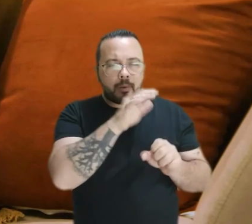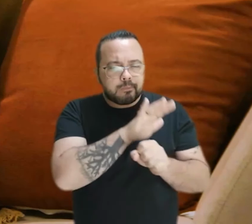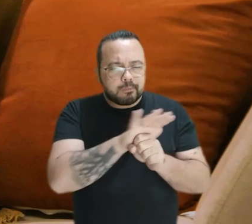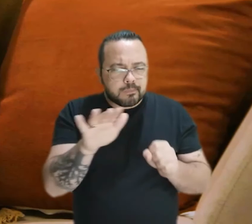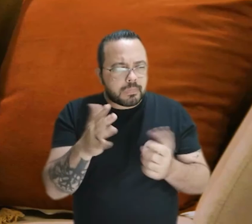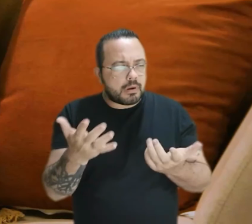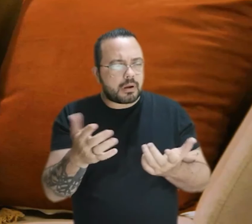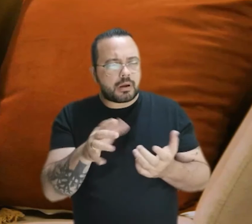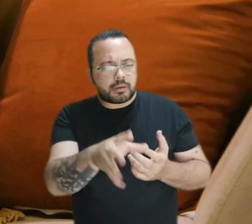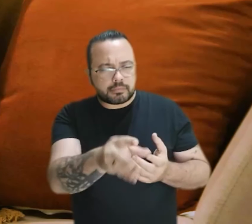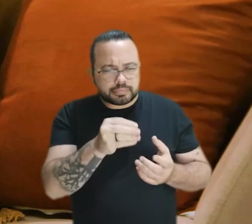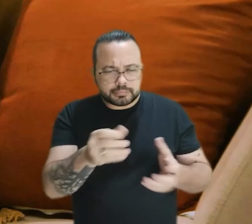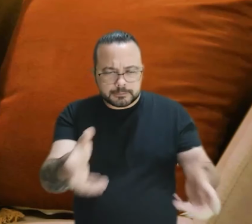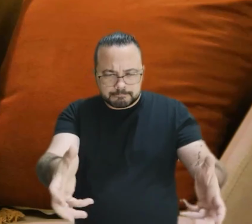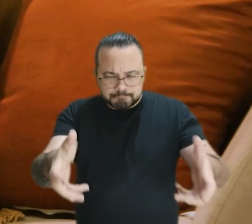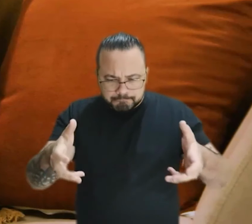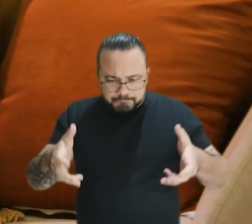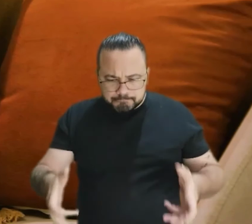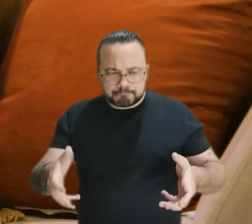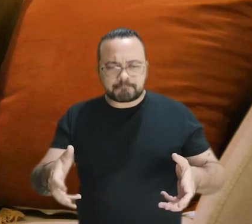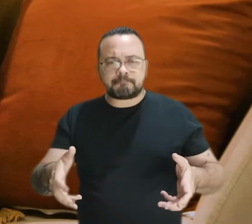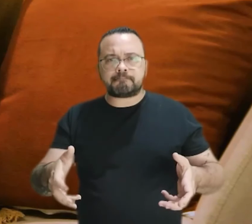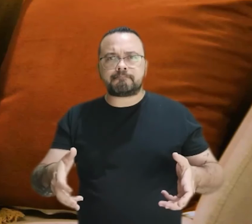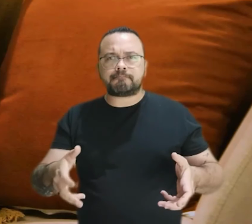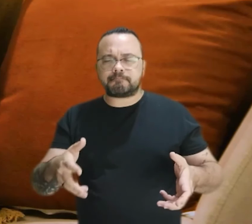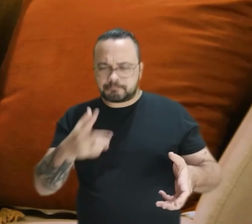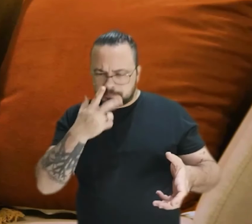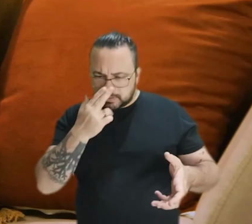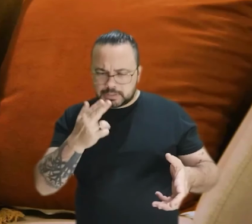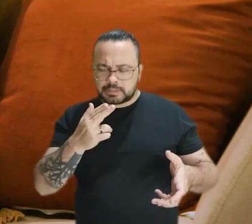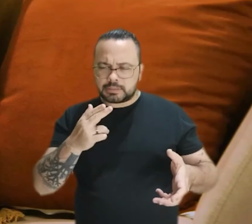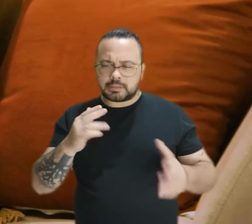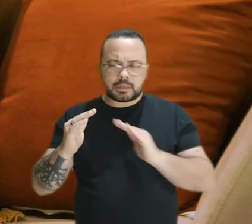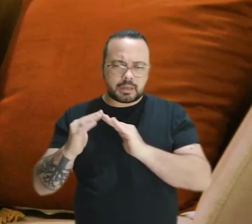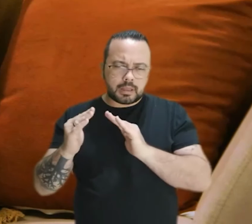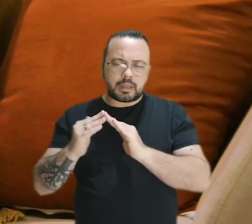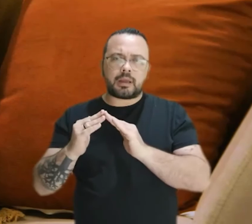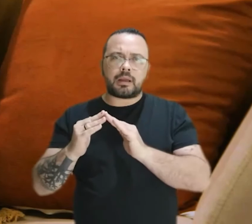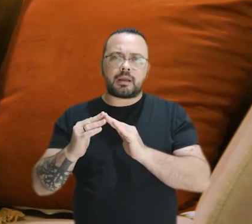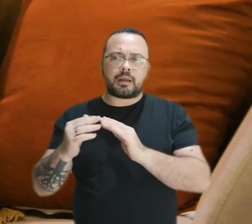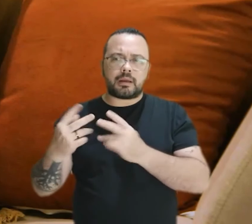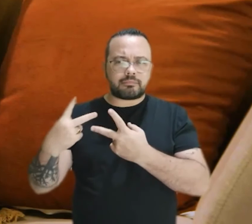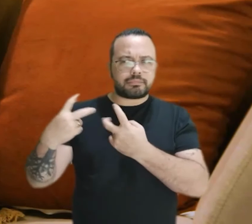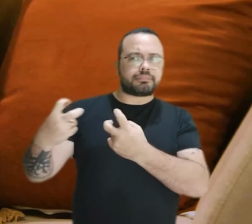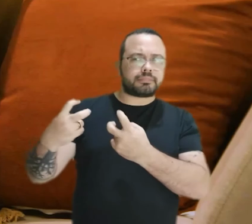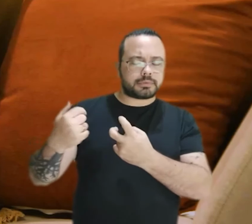Tiro uma de cada vez. Um passo pesado pela casa, vou ser descoberta.